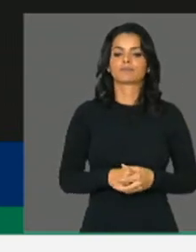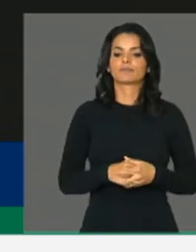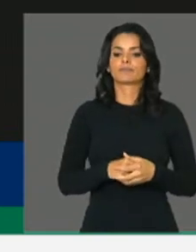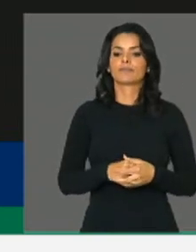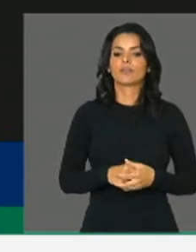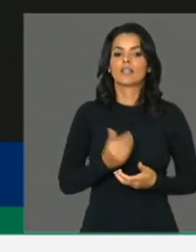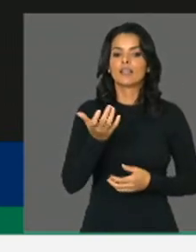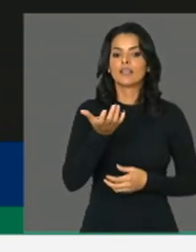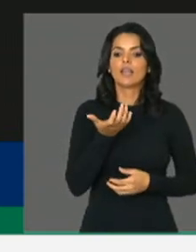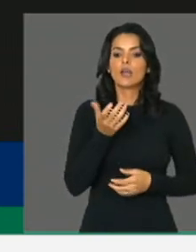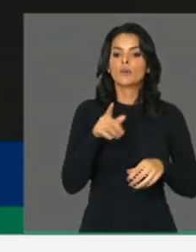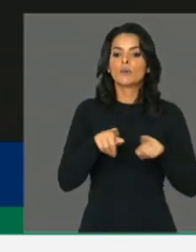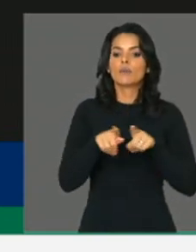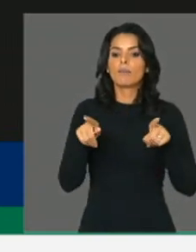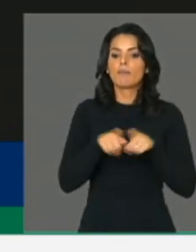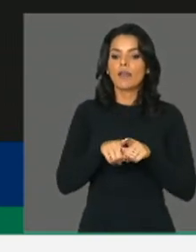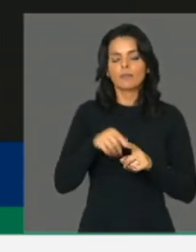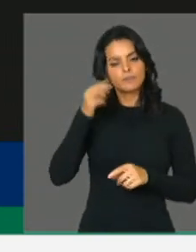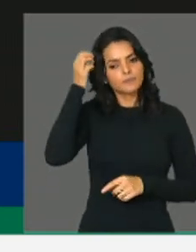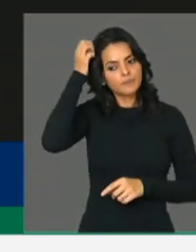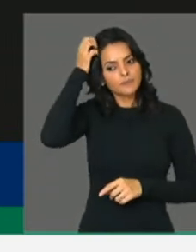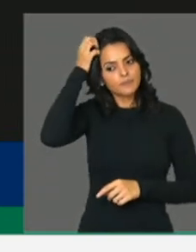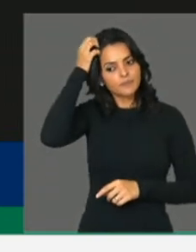PARA COMPLETAR O TEMPO, SENHOR PRESIDENTE. [DEPUTADA]: PRESIDENTE NÓS ESTAMOS HOJE,